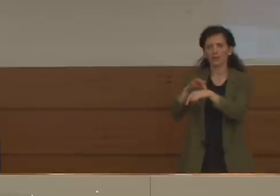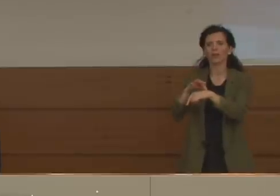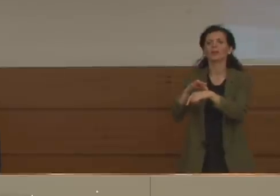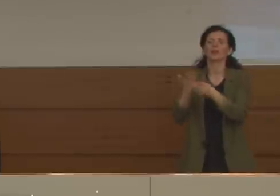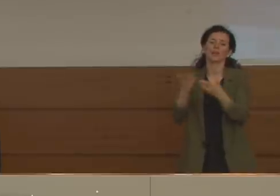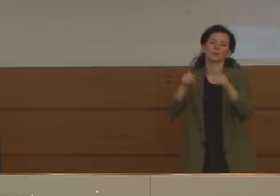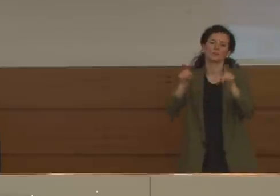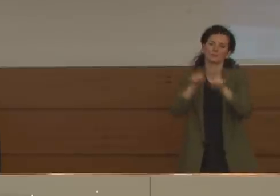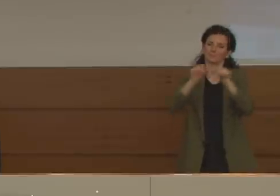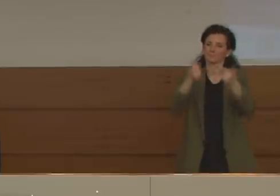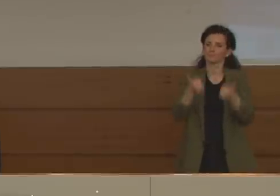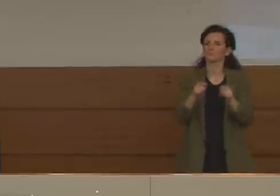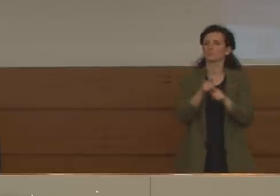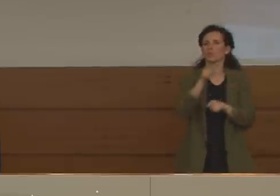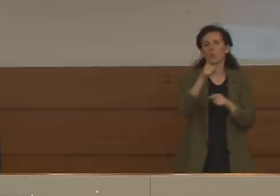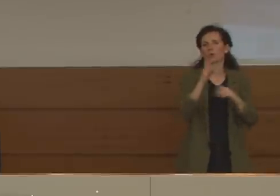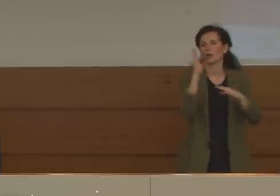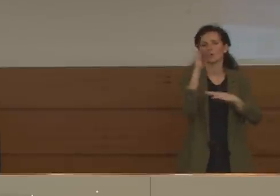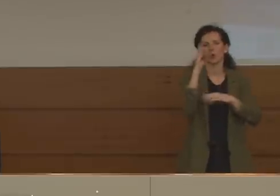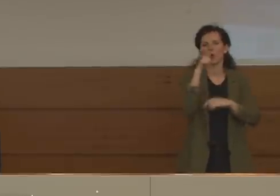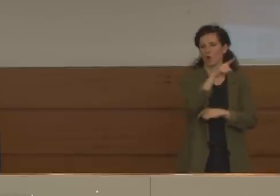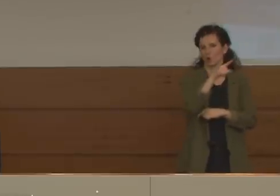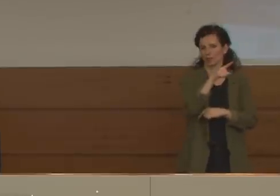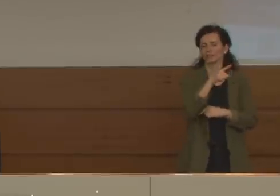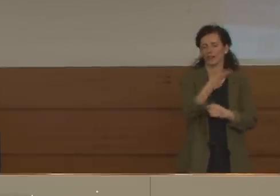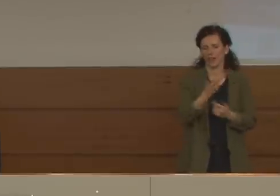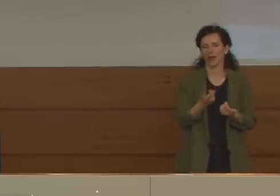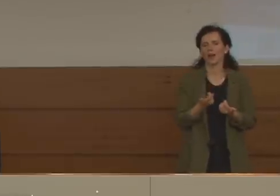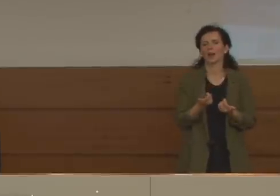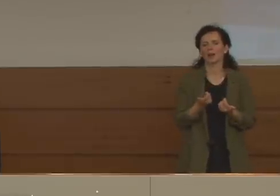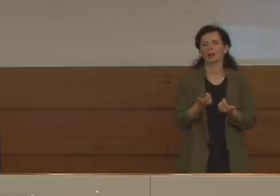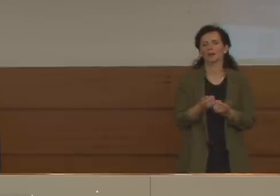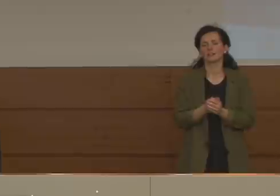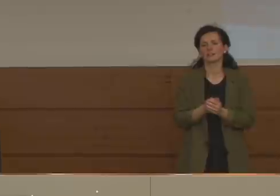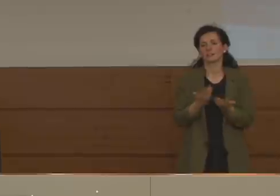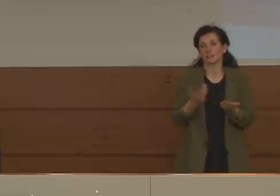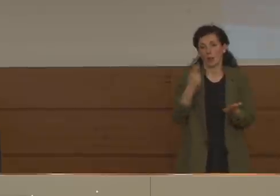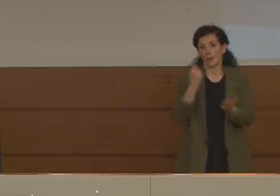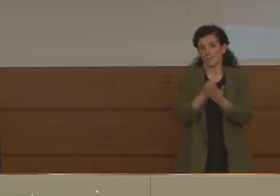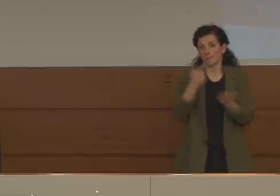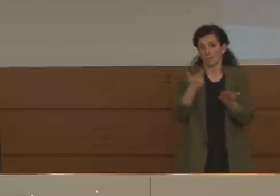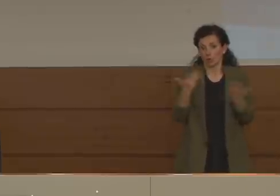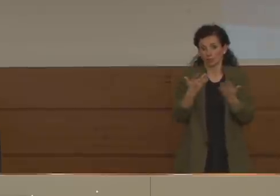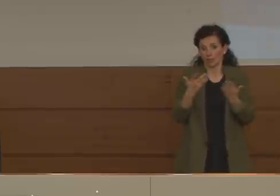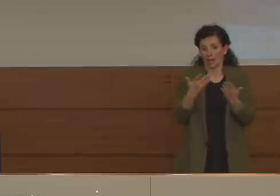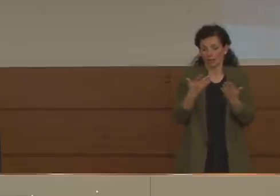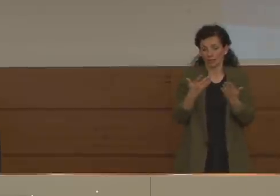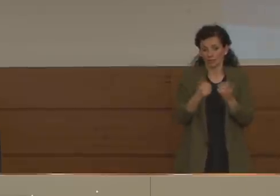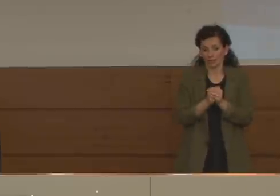qualche modo si sta facendo a Bologna. Per cui è importante nel prossimo anno fare